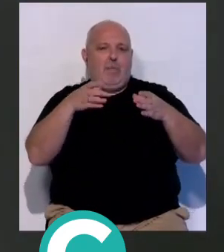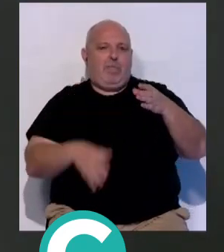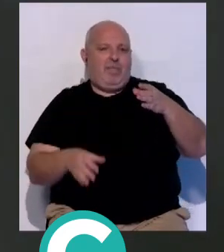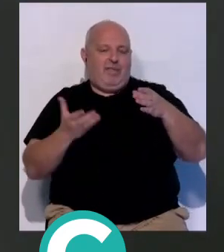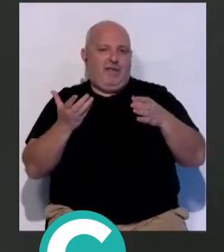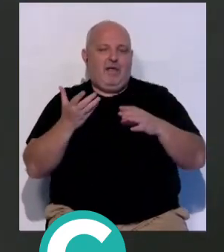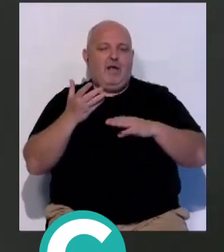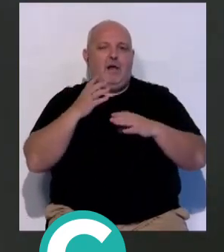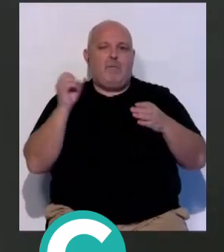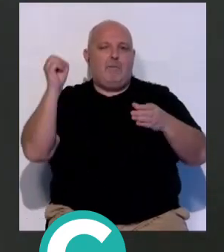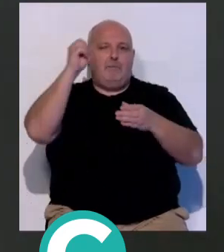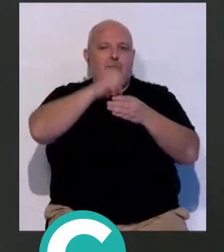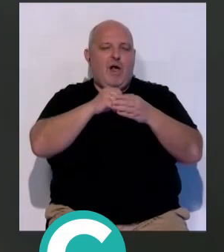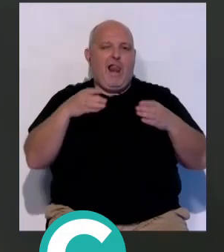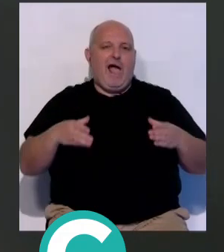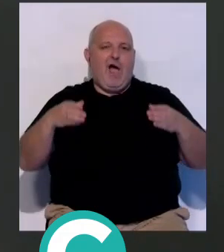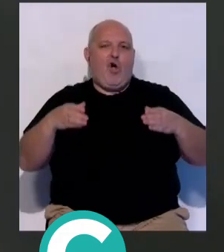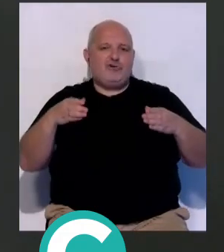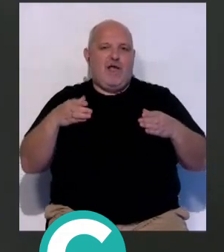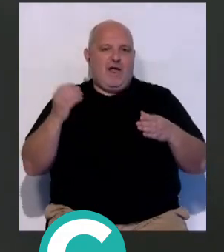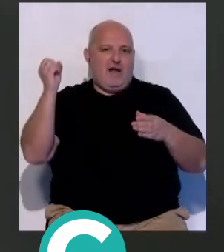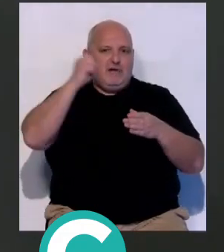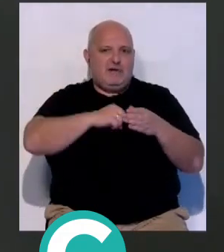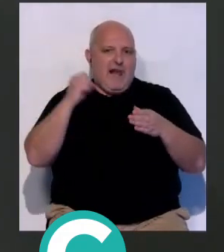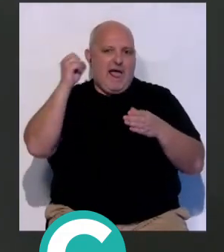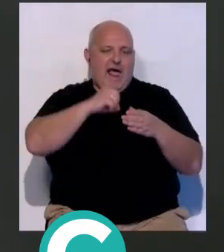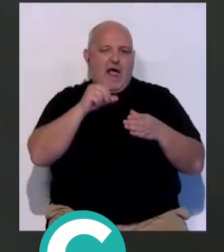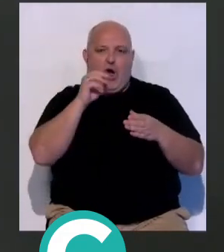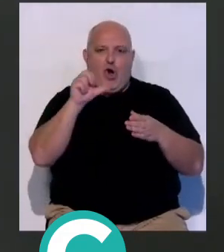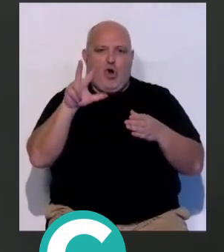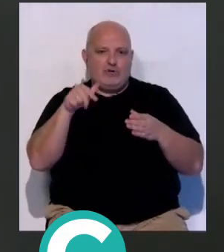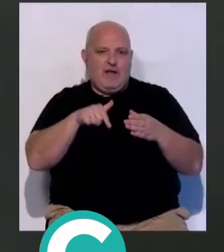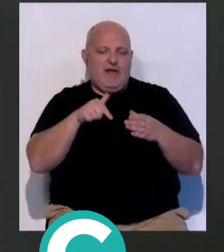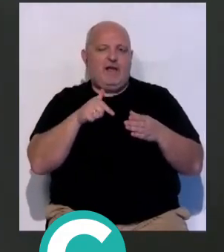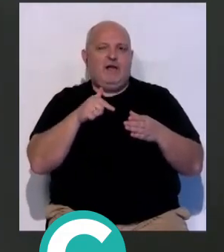el otro día ahí aquí no se decía algunos días una que me gusta mucho que es el manotazo de lavado el